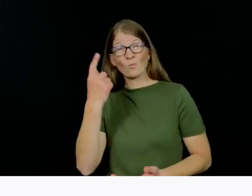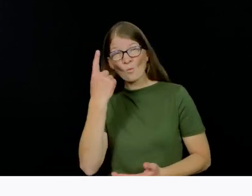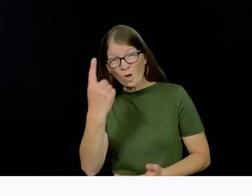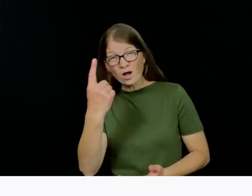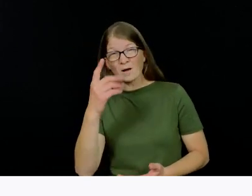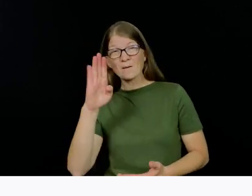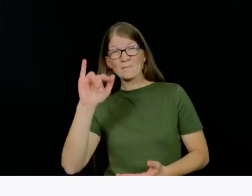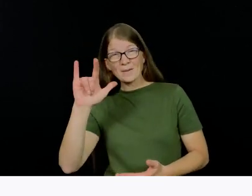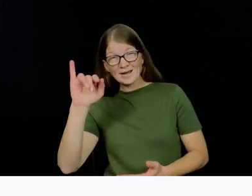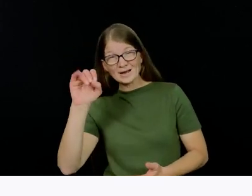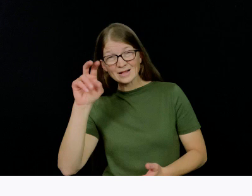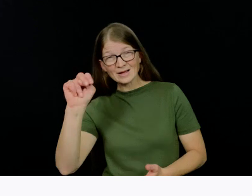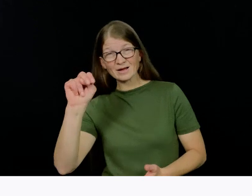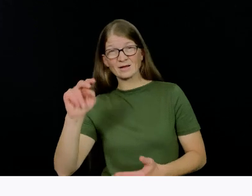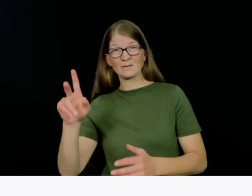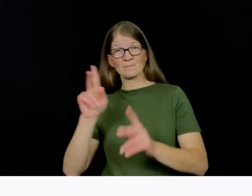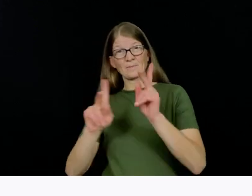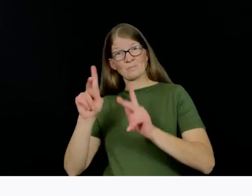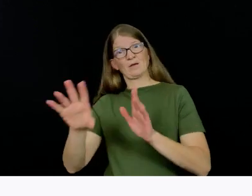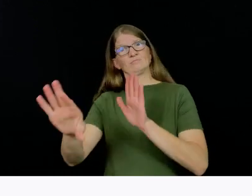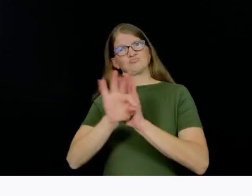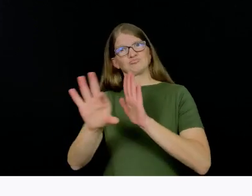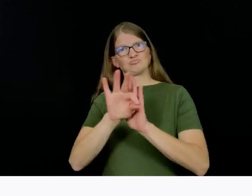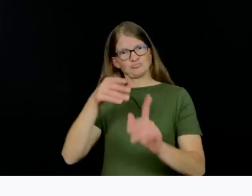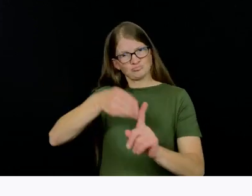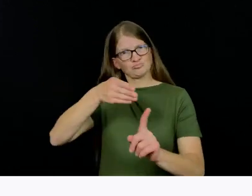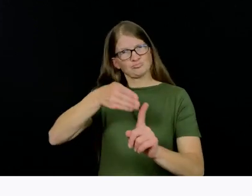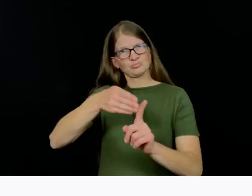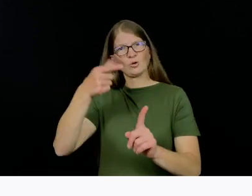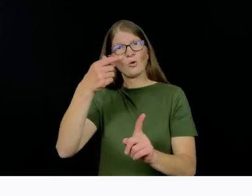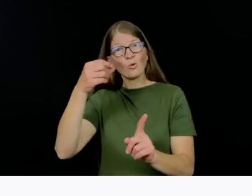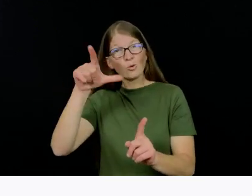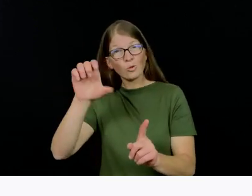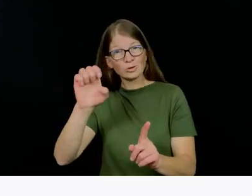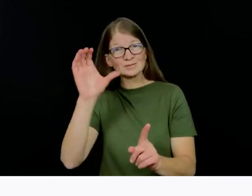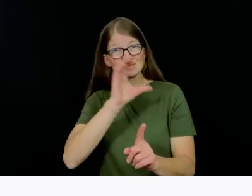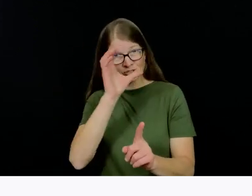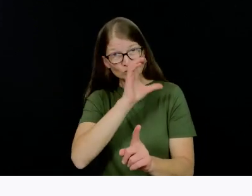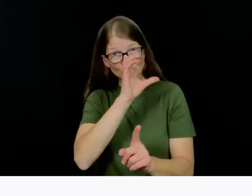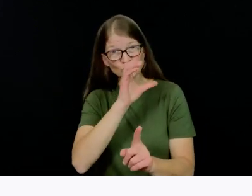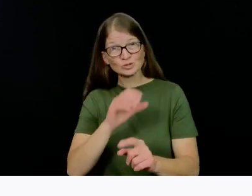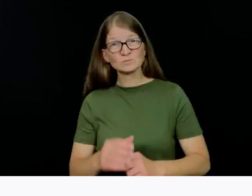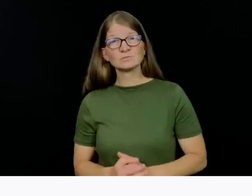يختارون استخدام بحث Google لطالما كان محرك البحث في صميم